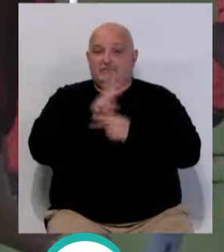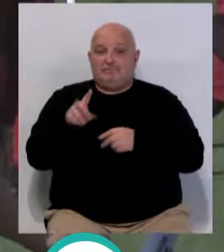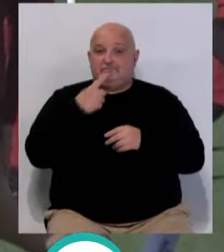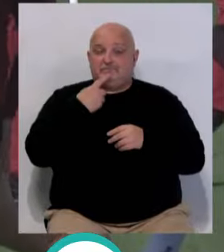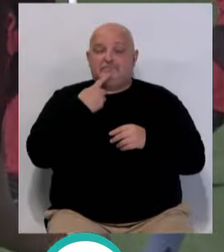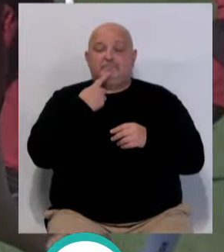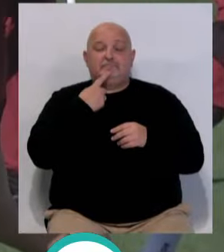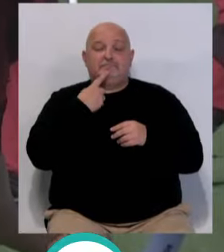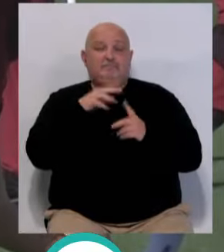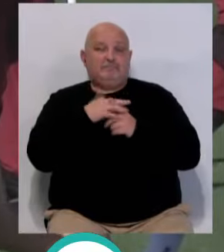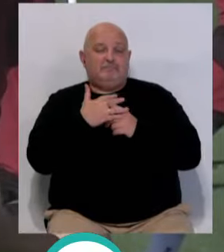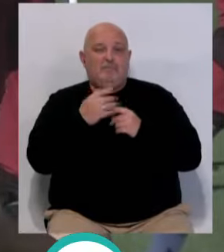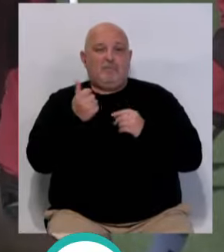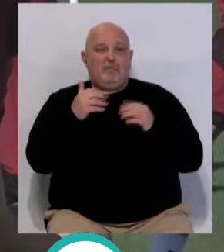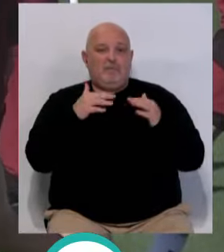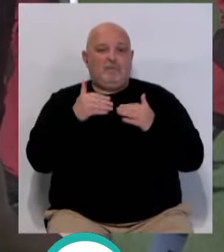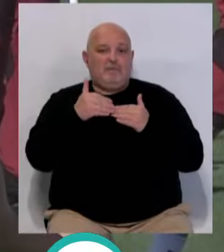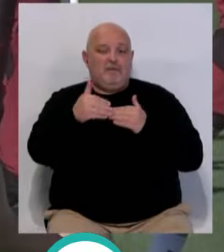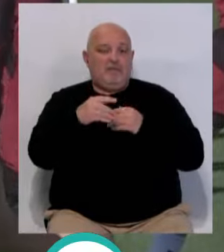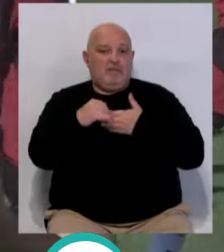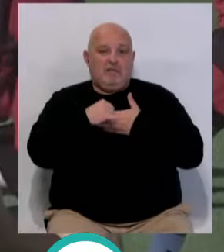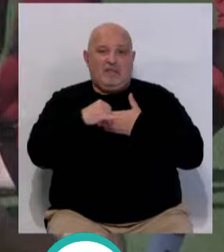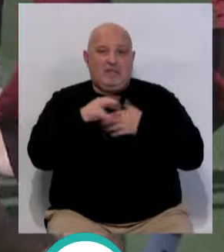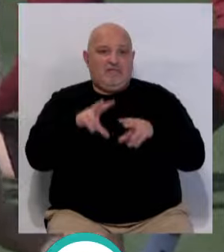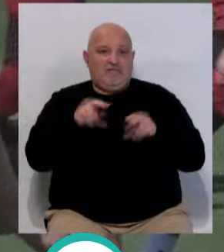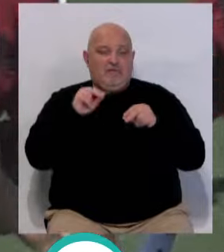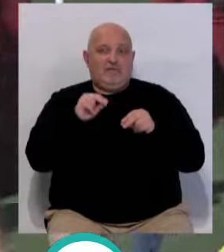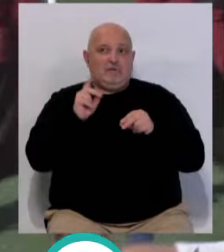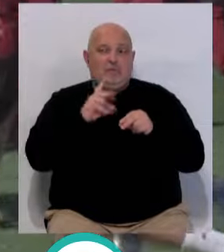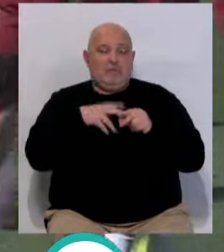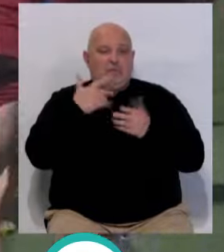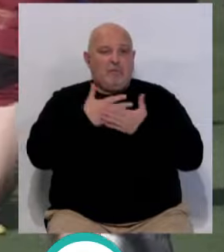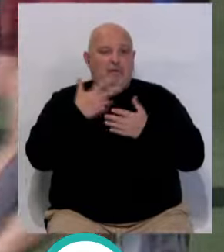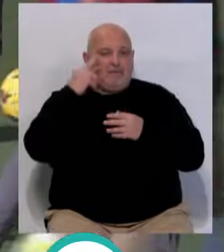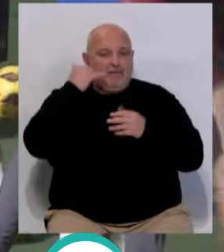que estamos y con los pocos partidos que que nos quedan tampoco es plan de experimentar mucho Yo